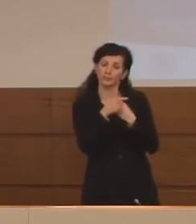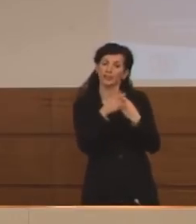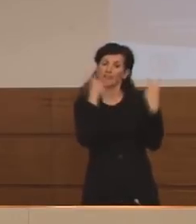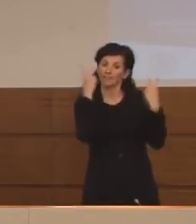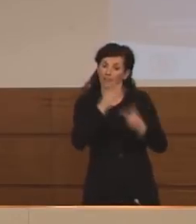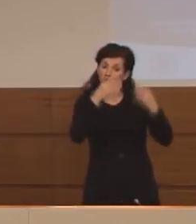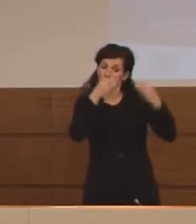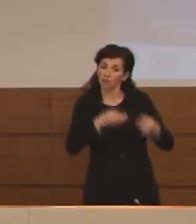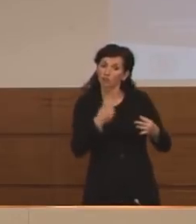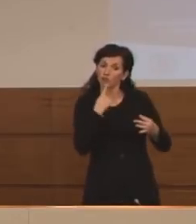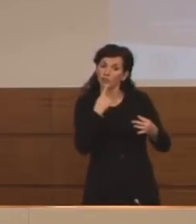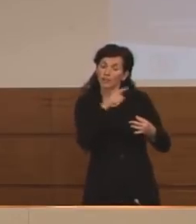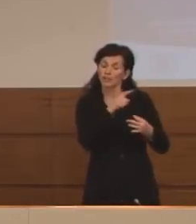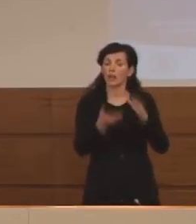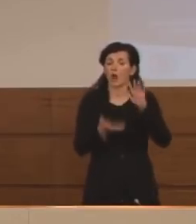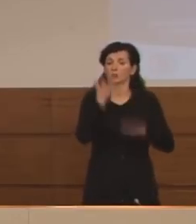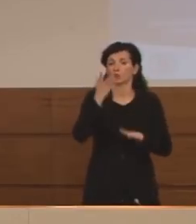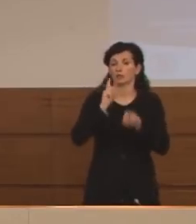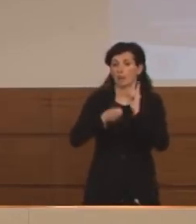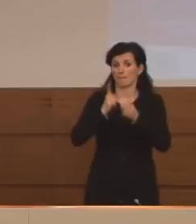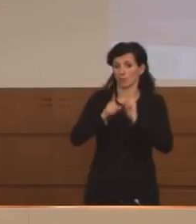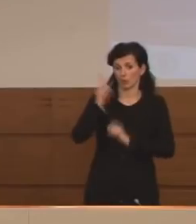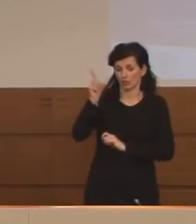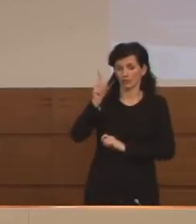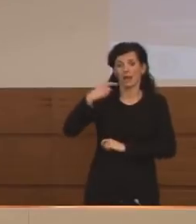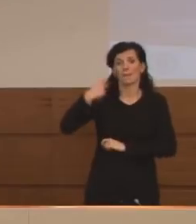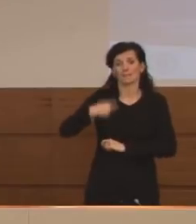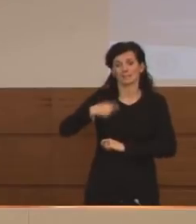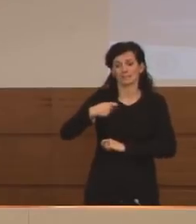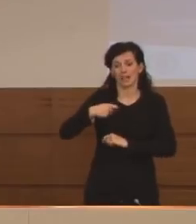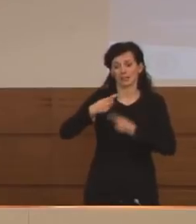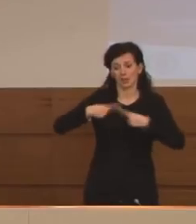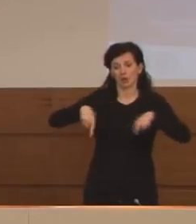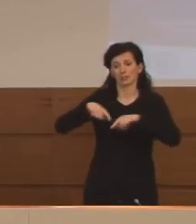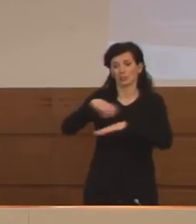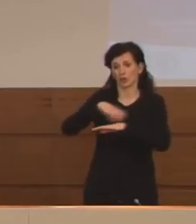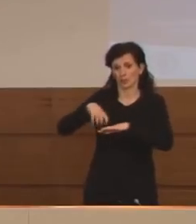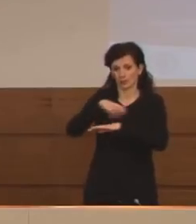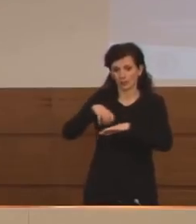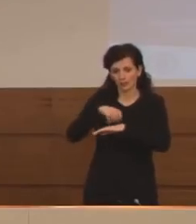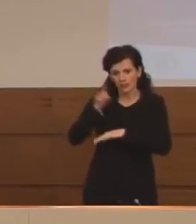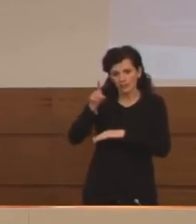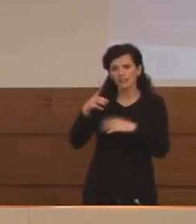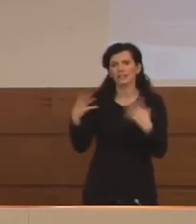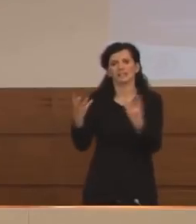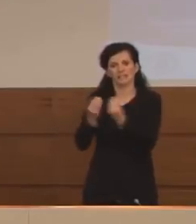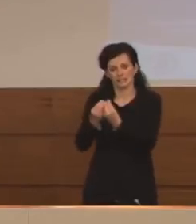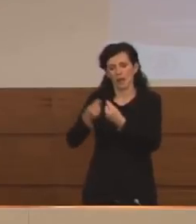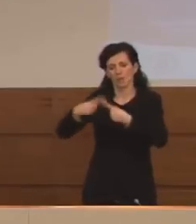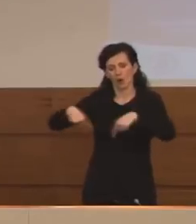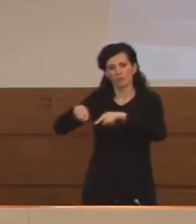spetterà al Presidente del Consiglio dei MInistri e al Consiglio dei Ministri nella sua colegialità.